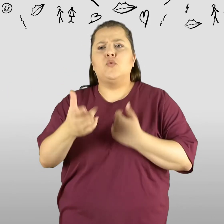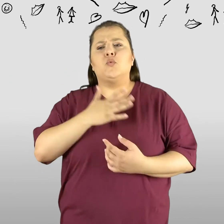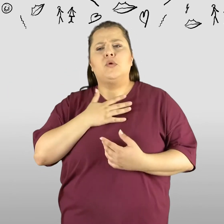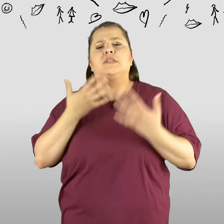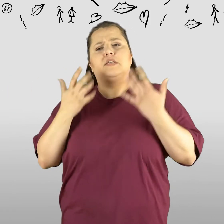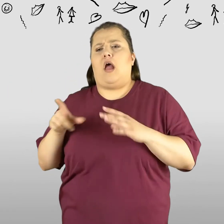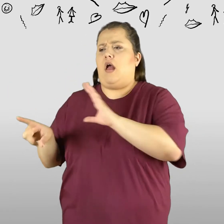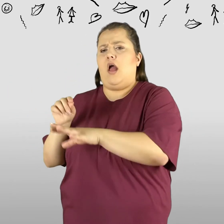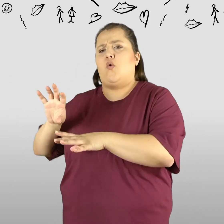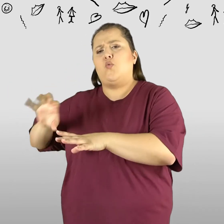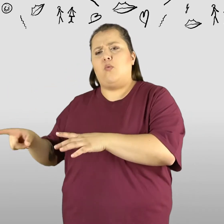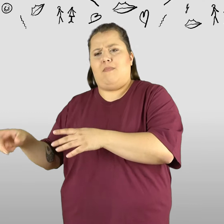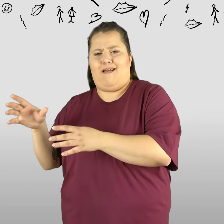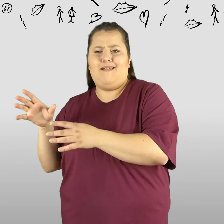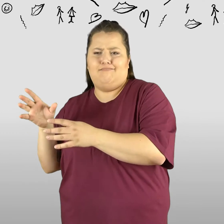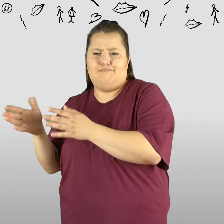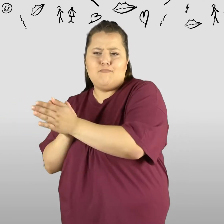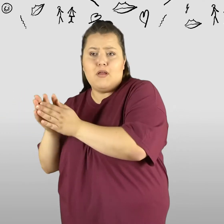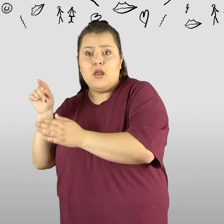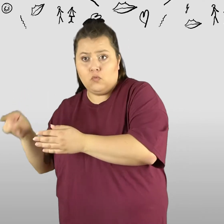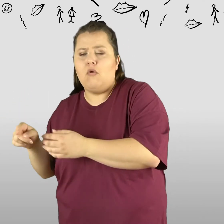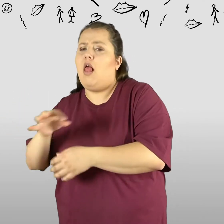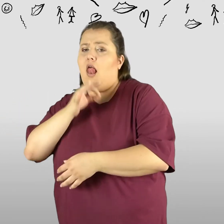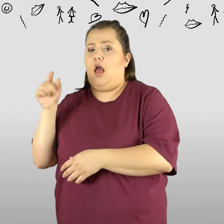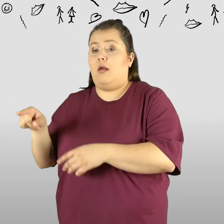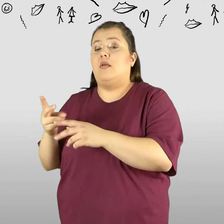Jeśli tak wolisz, możesz używać środków myjących,